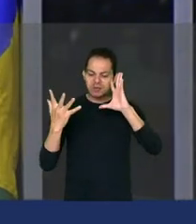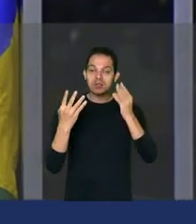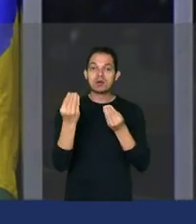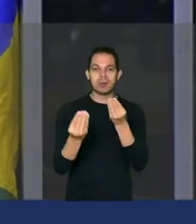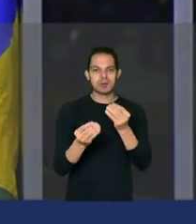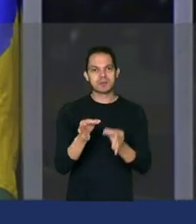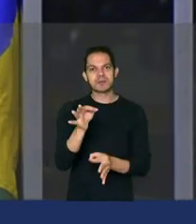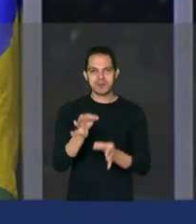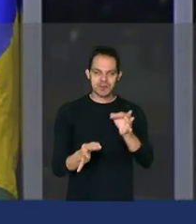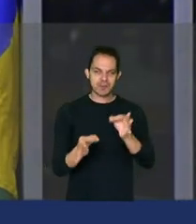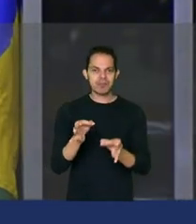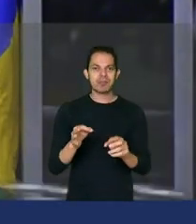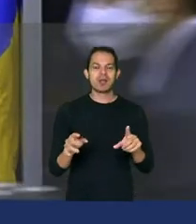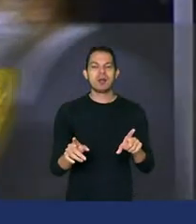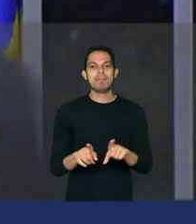RESOLVENDO ATRAVÀS DA JUSTIÇ A, MAS AINDA HÁ MUITO O QUE